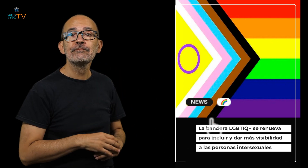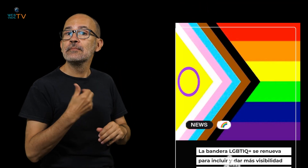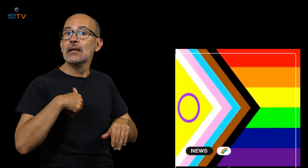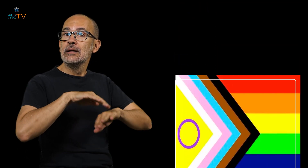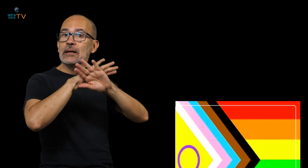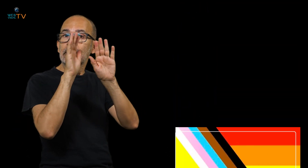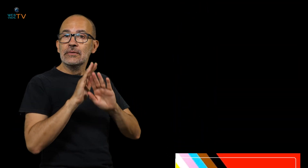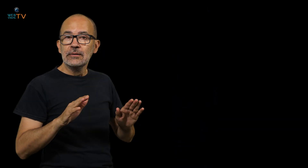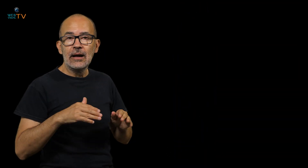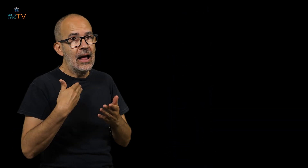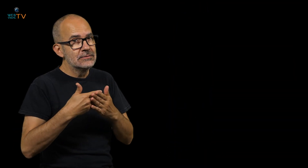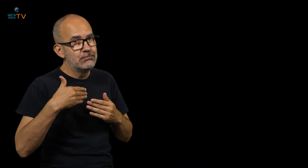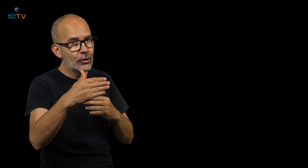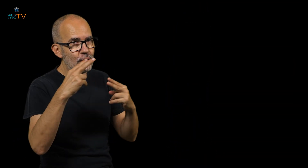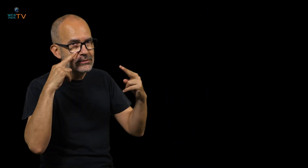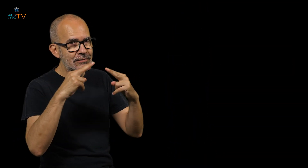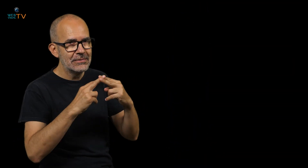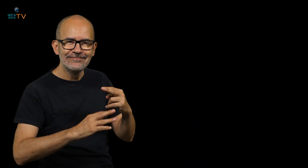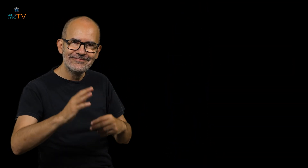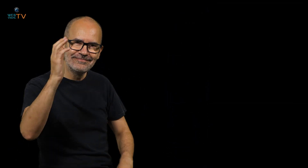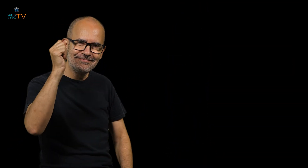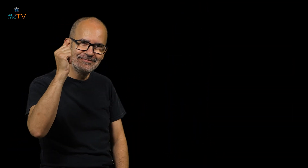Eso es todo por hoy. Hasta pronto.